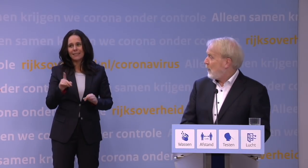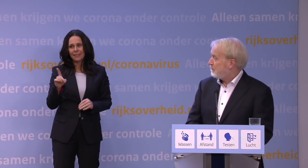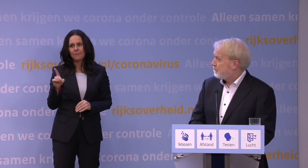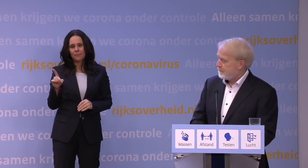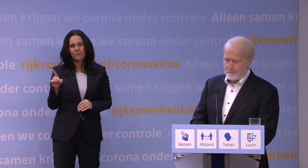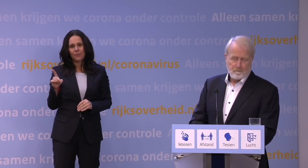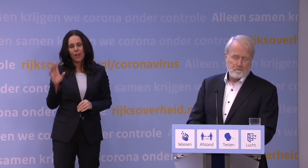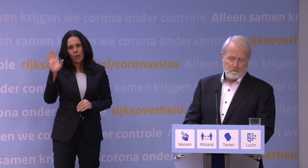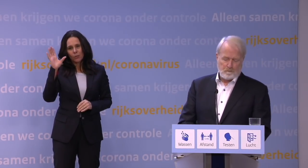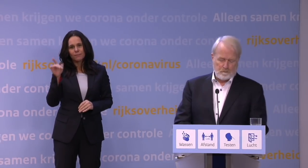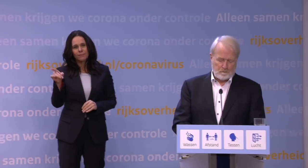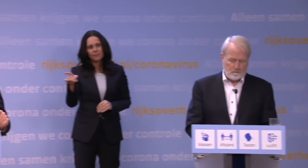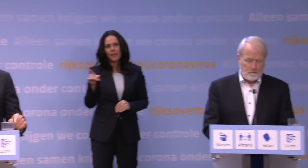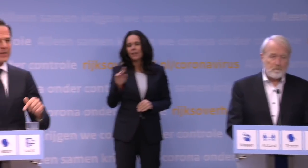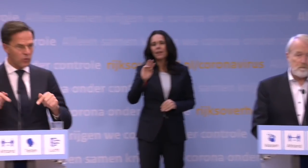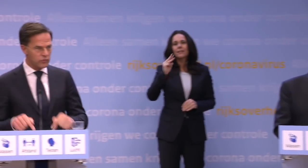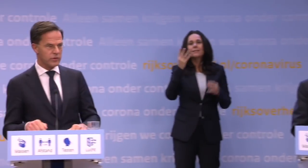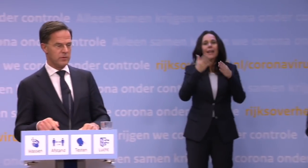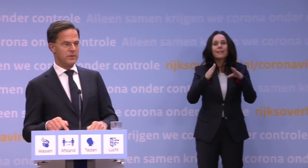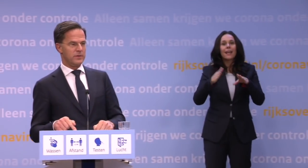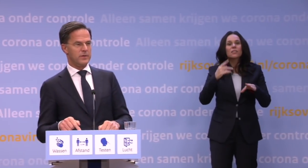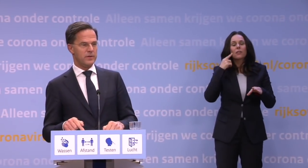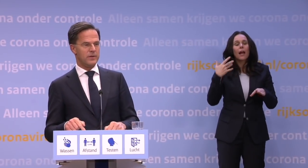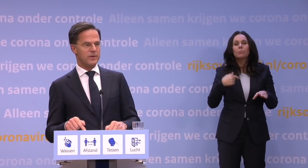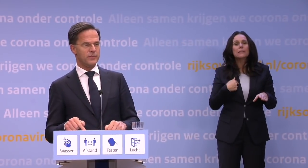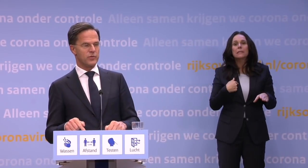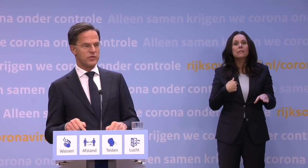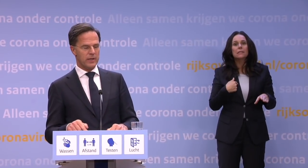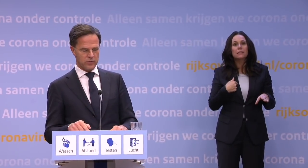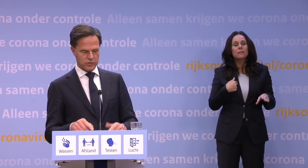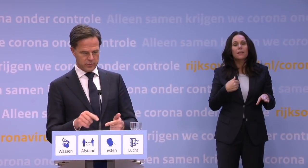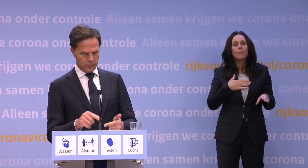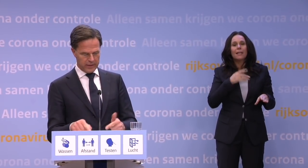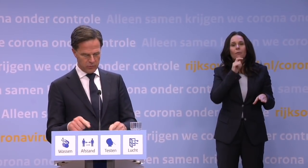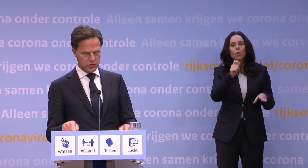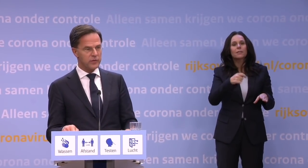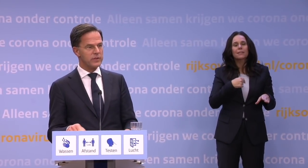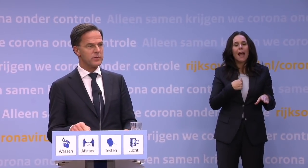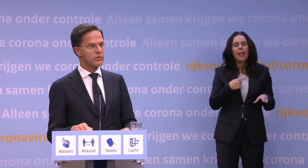Wacht even, één ding: er is geen derde kerstdag in onze voorstellen, dus in onze adviezen.